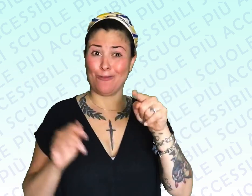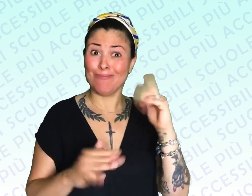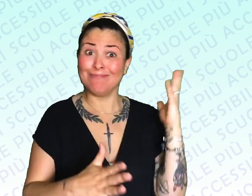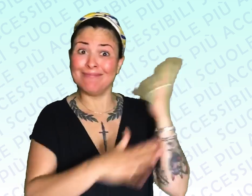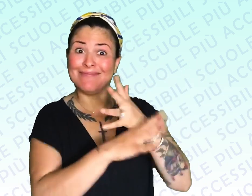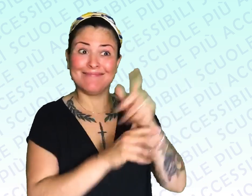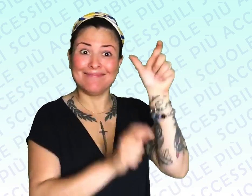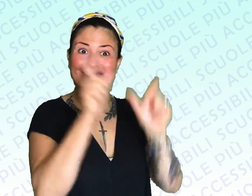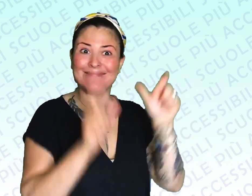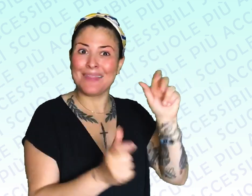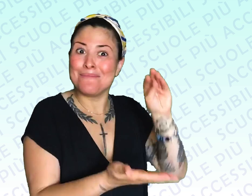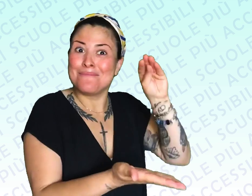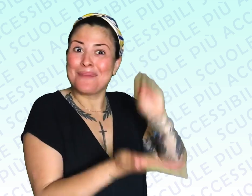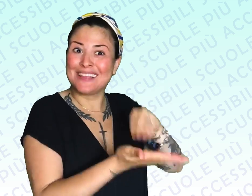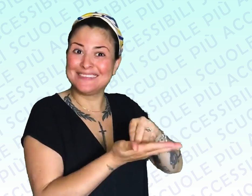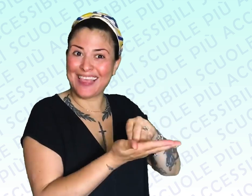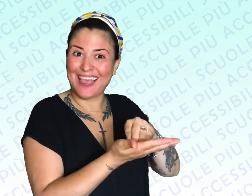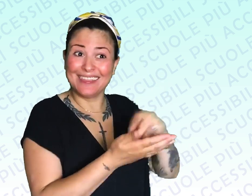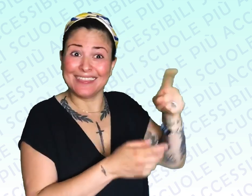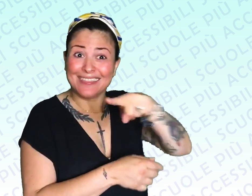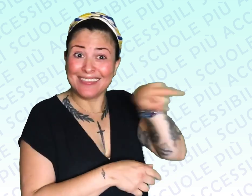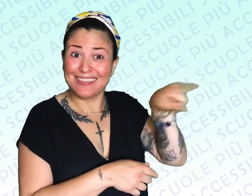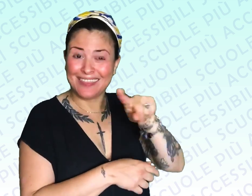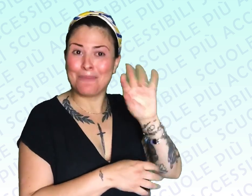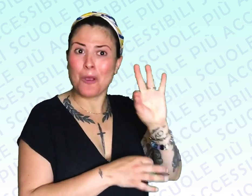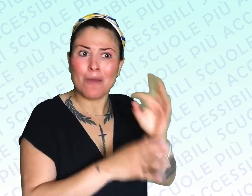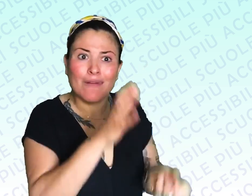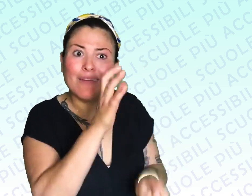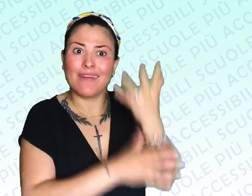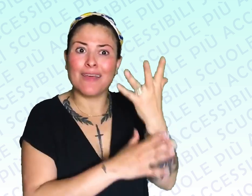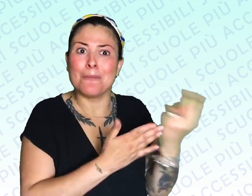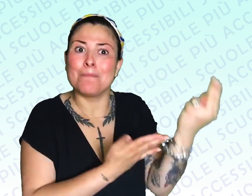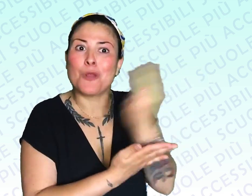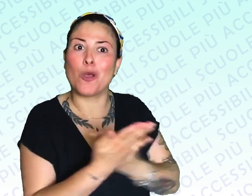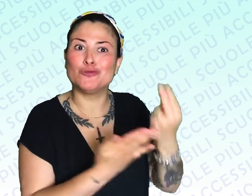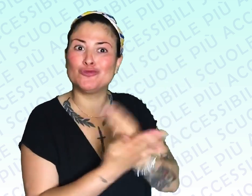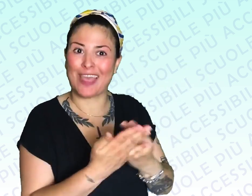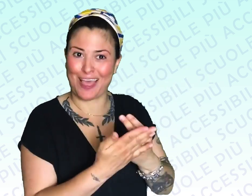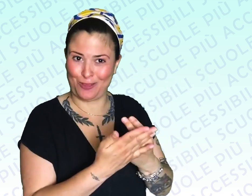e interverranno rappresentanti delle realtà che hanno animato il progetto,